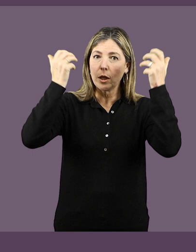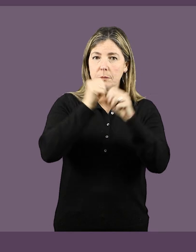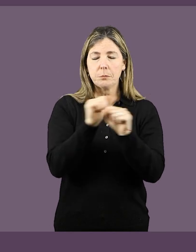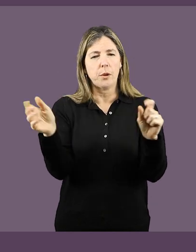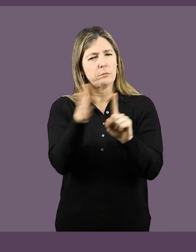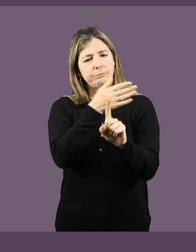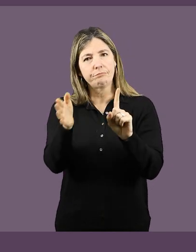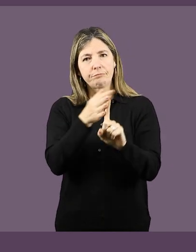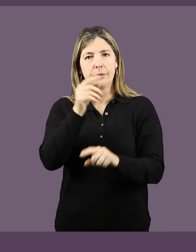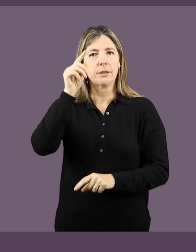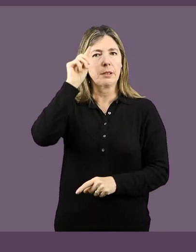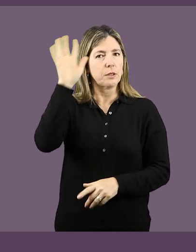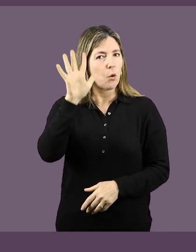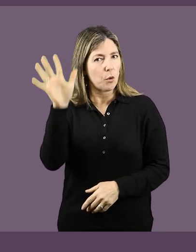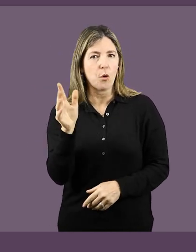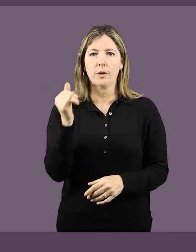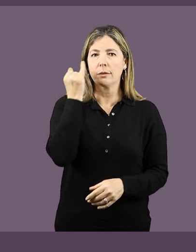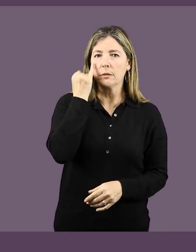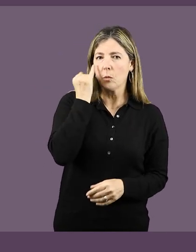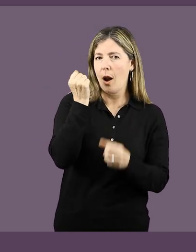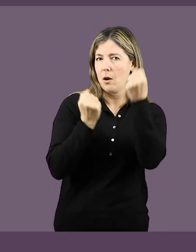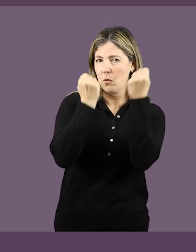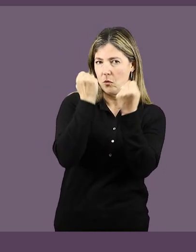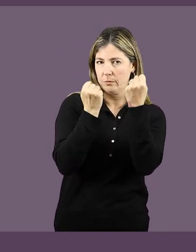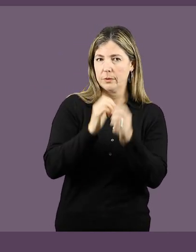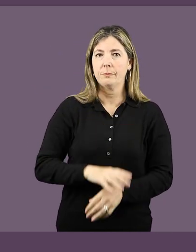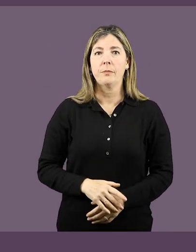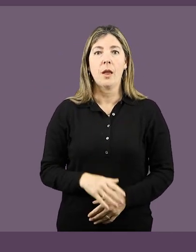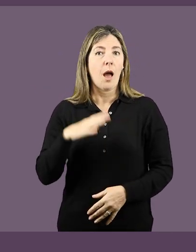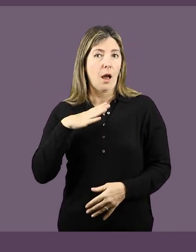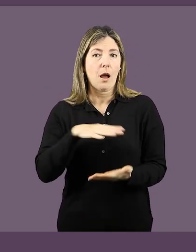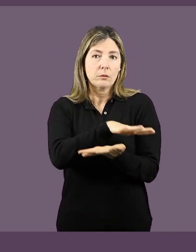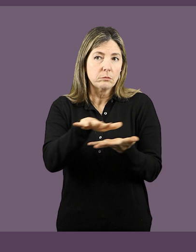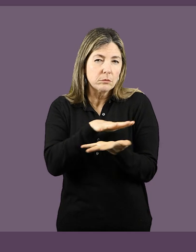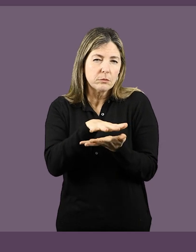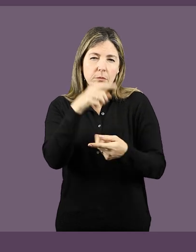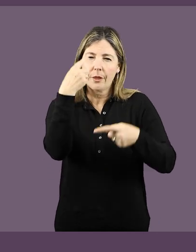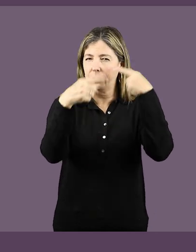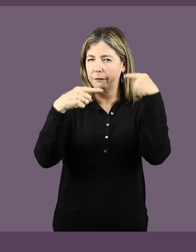La violencia de género puede ser física, psicológica, sexual o económica.